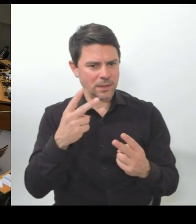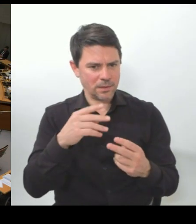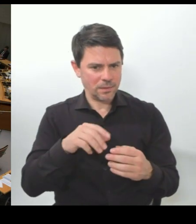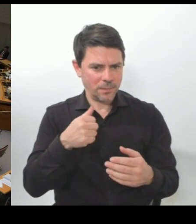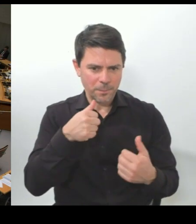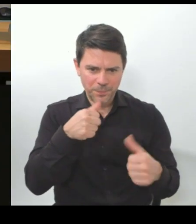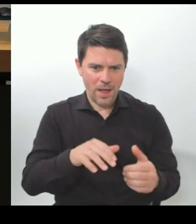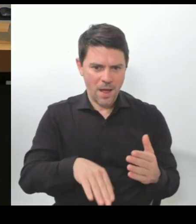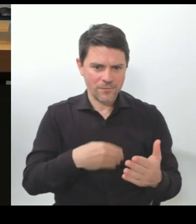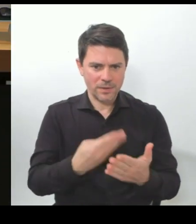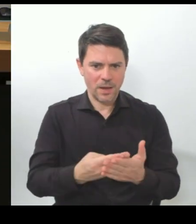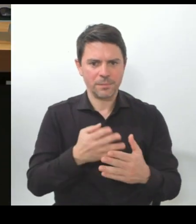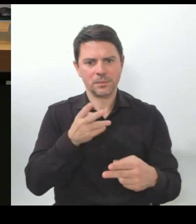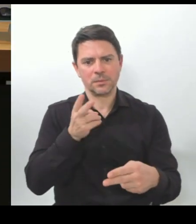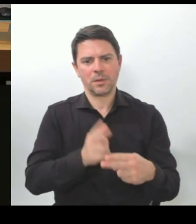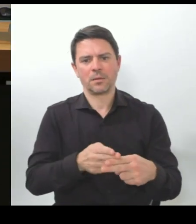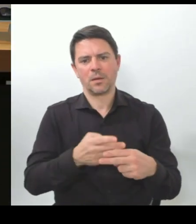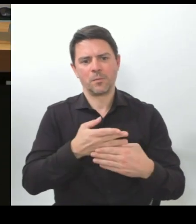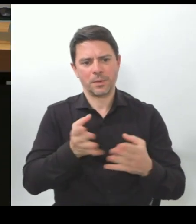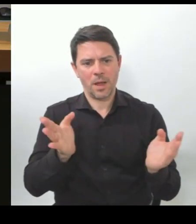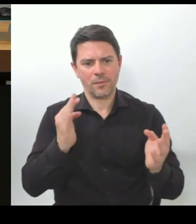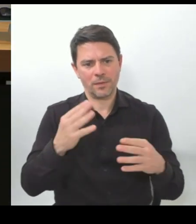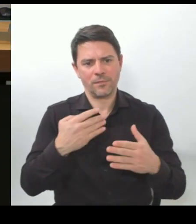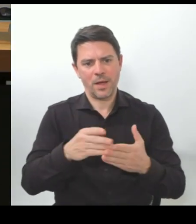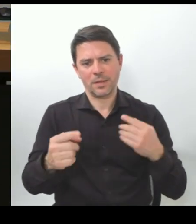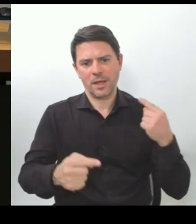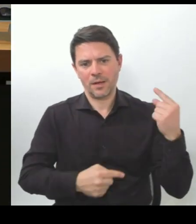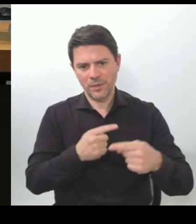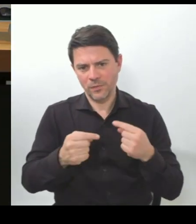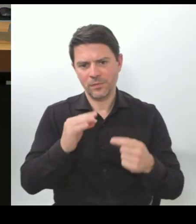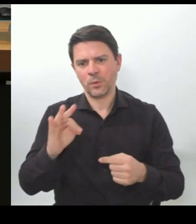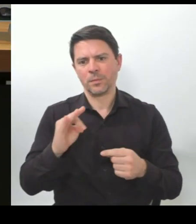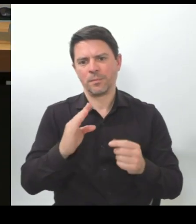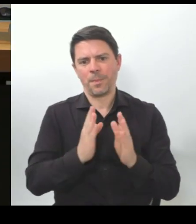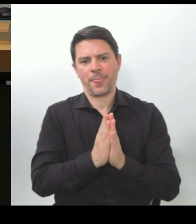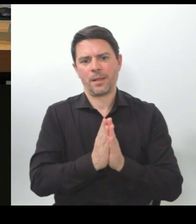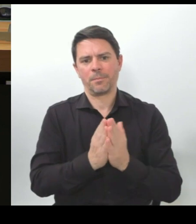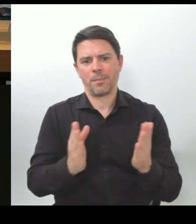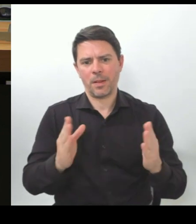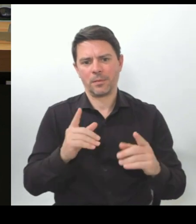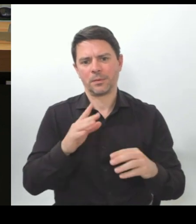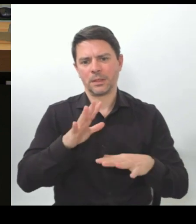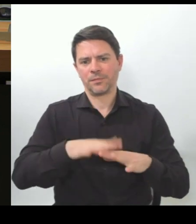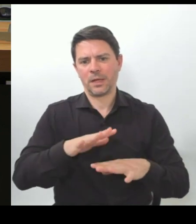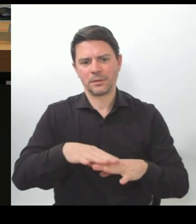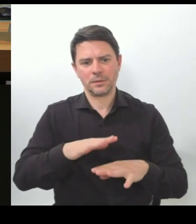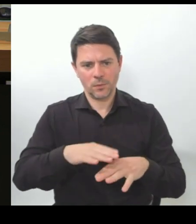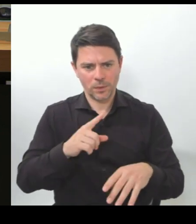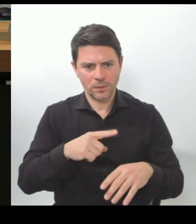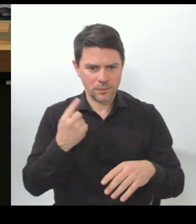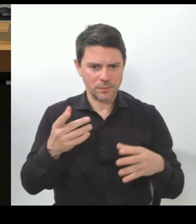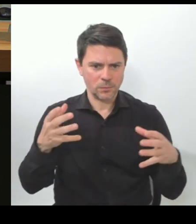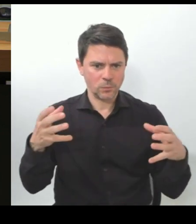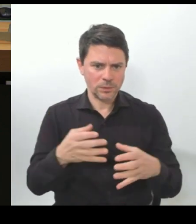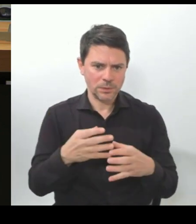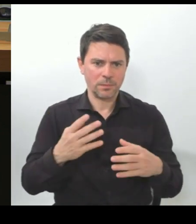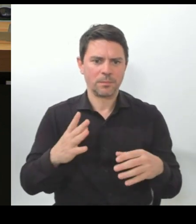danken für die Zusammenarbeit an diesem Antrag aber auch den Verantwortlichen in den öffentlichen Bibliotheken, die uns auf diesem Weg unterstützt